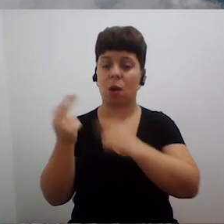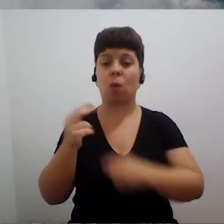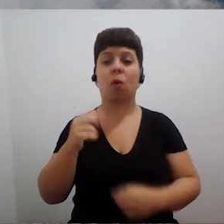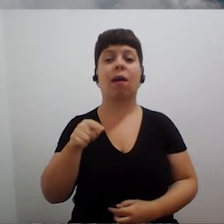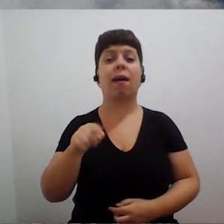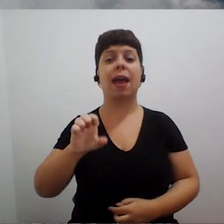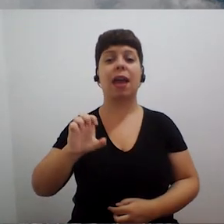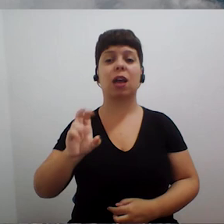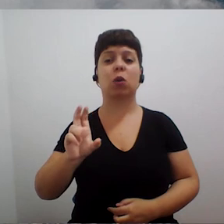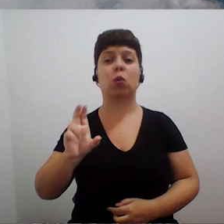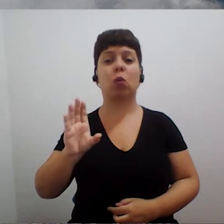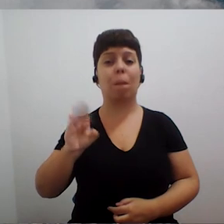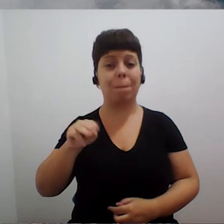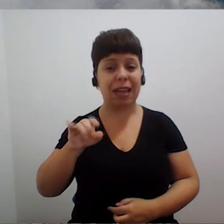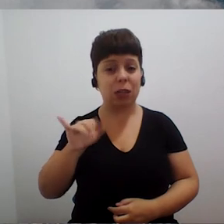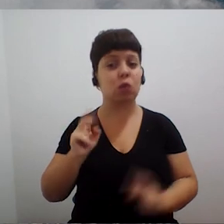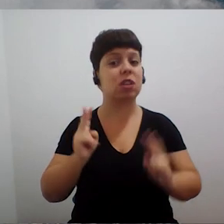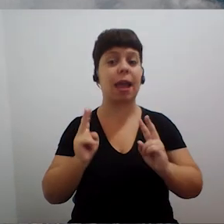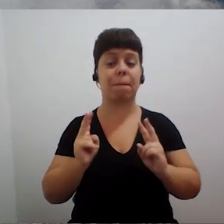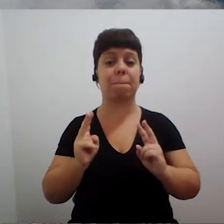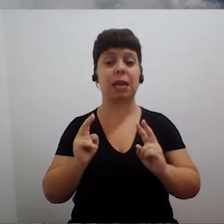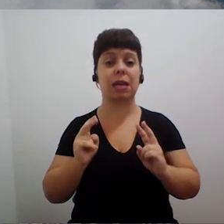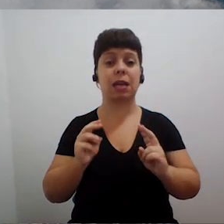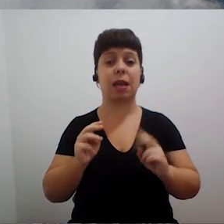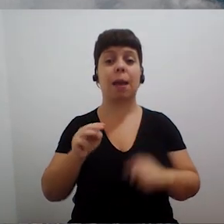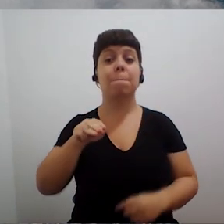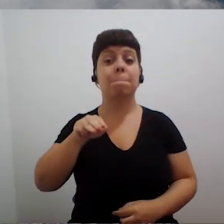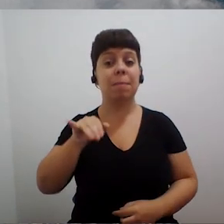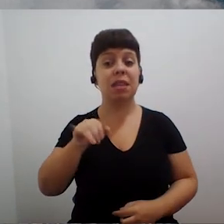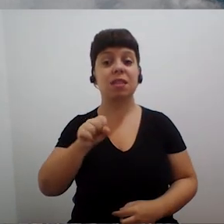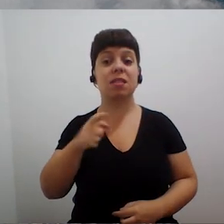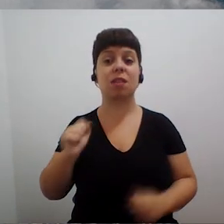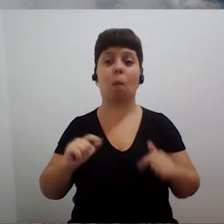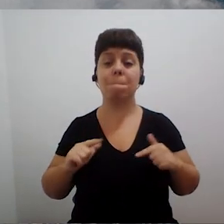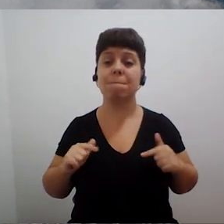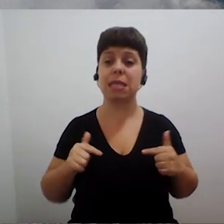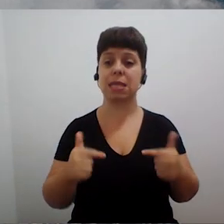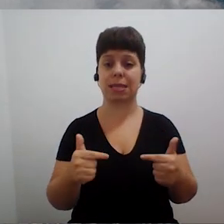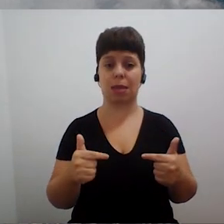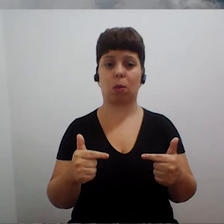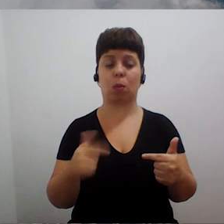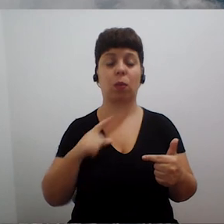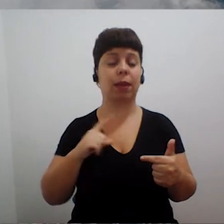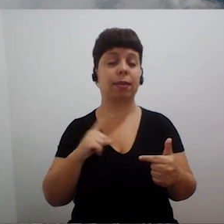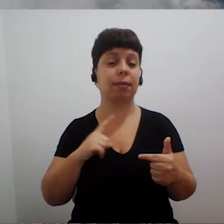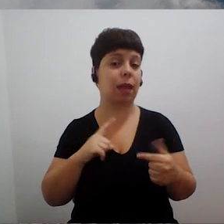e surge como a questão fundamental: a fé cristã que nós professamos,